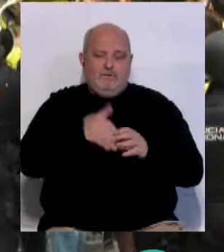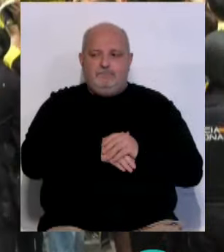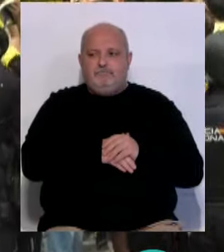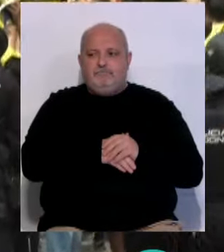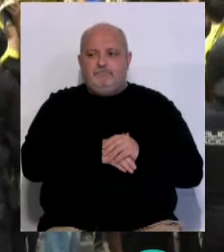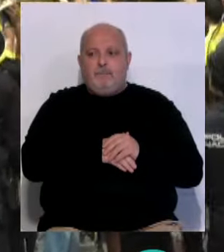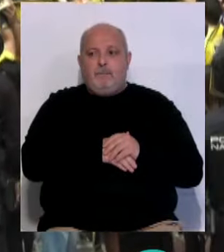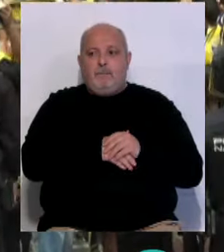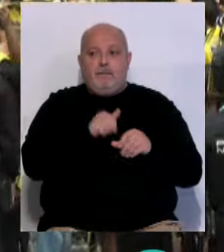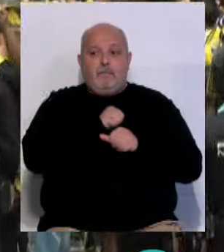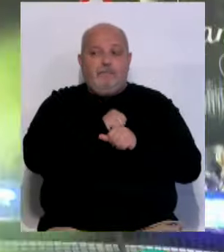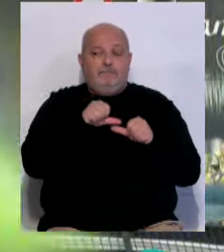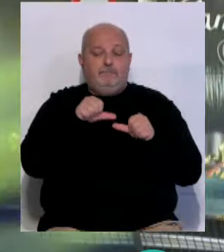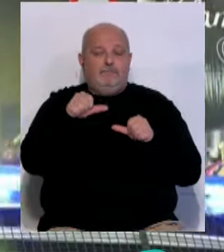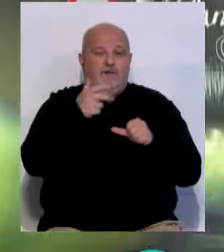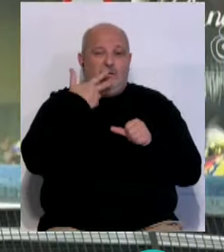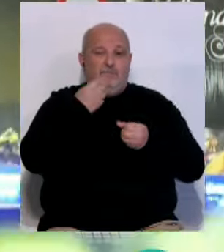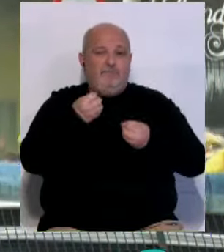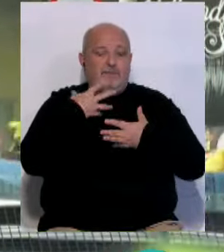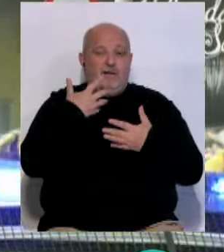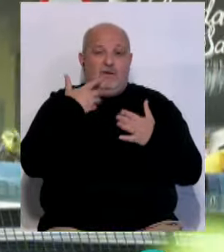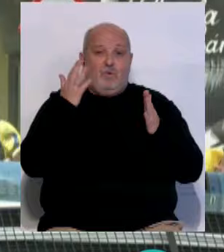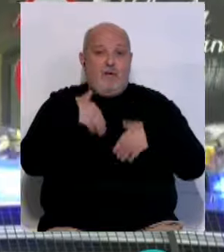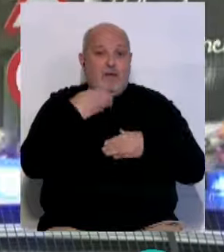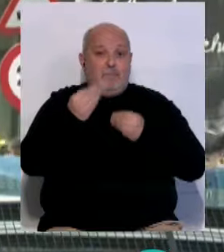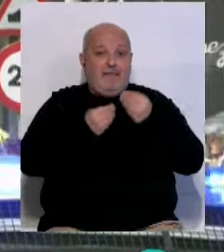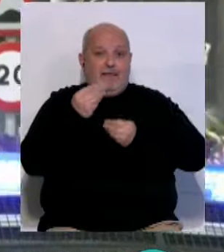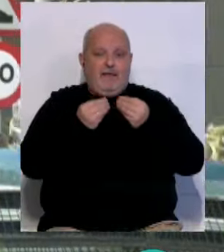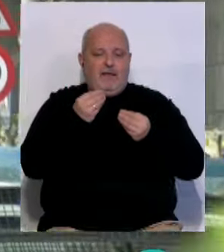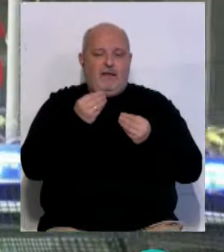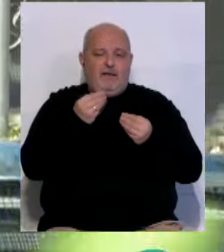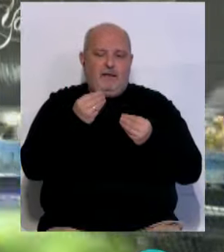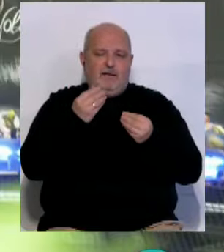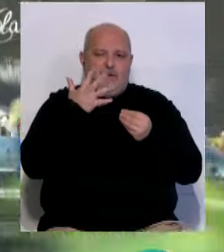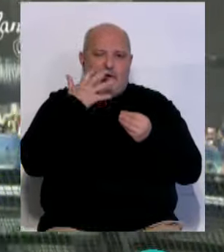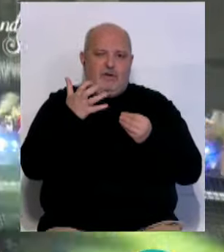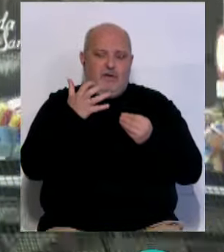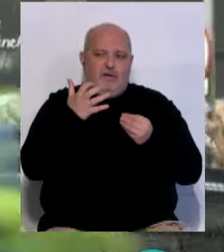esperemos que no porque como tú bien comentas si no el ambiente más que enrarecido se va a poner